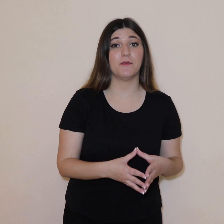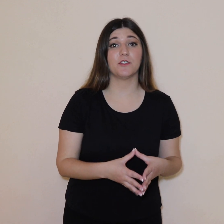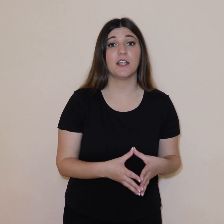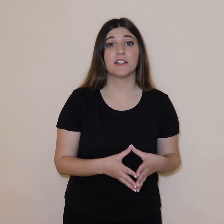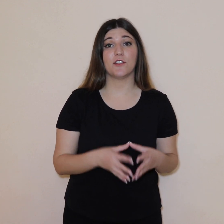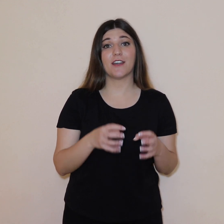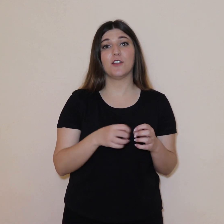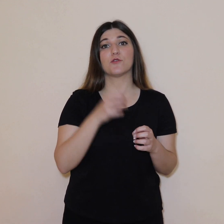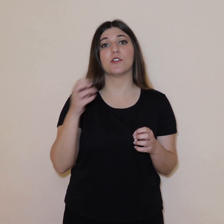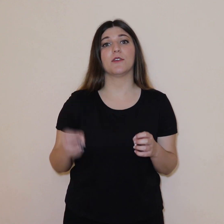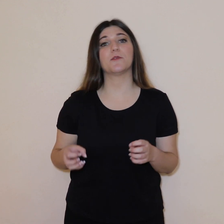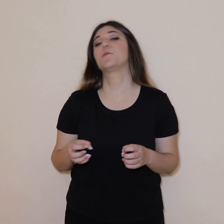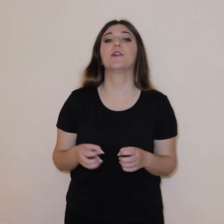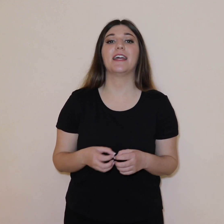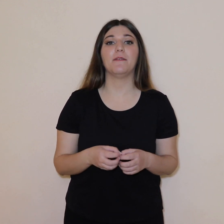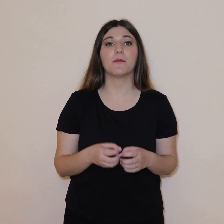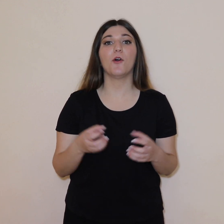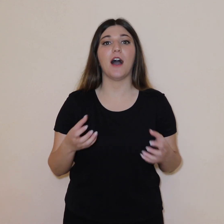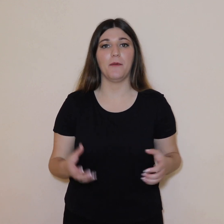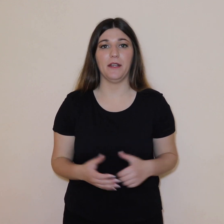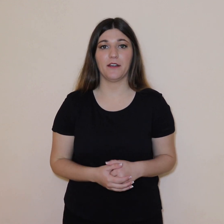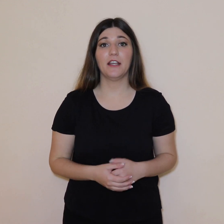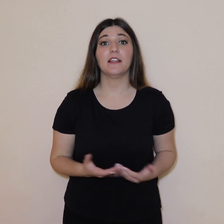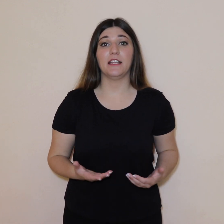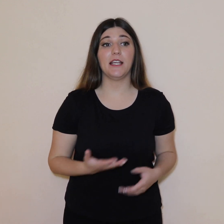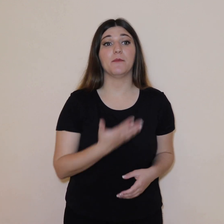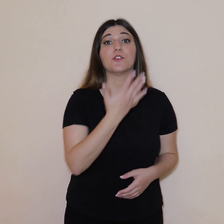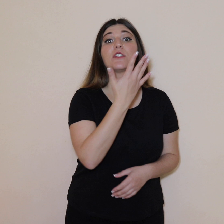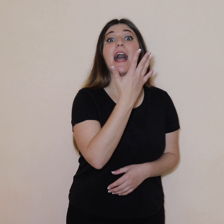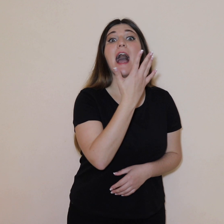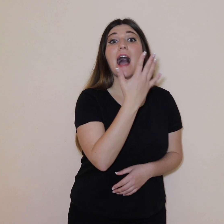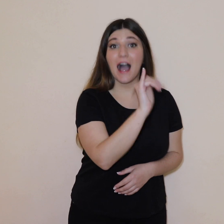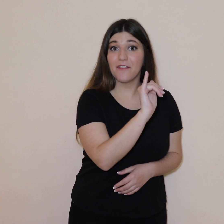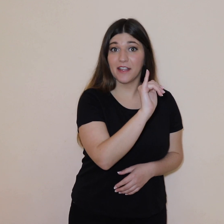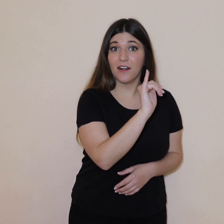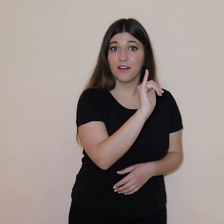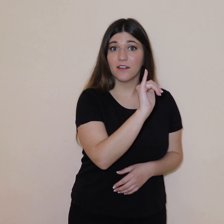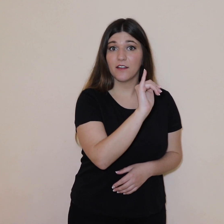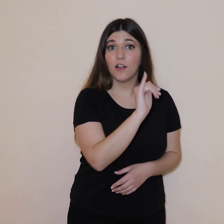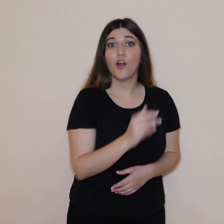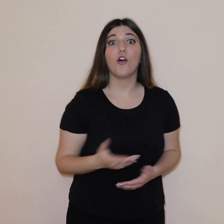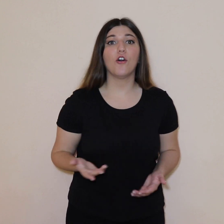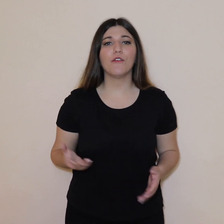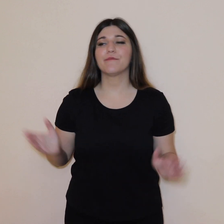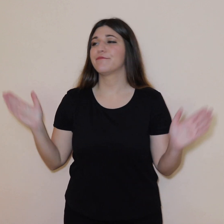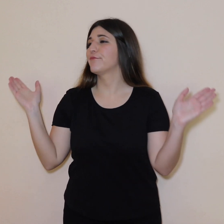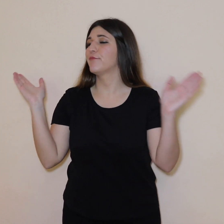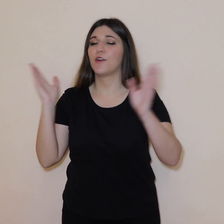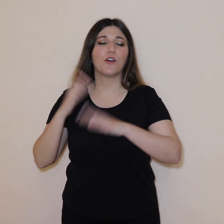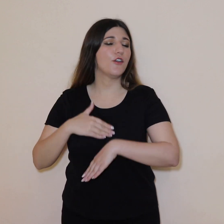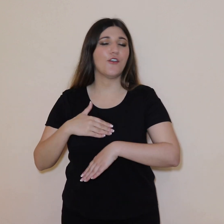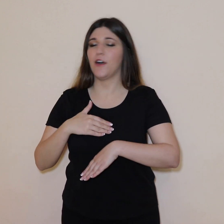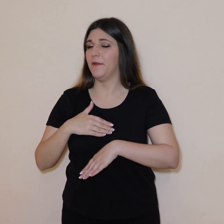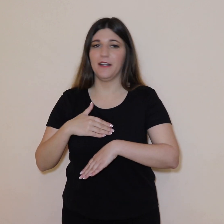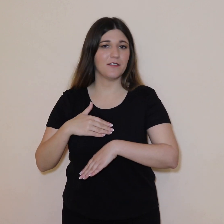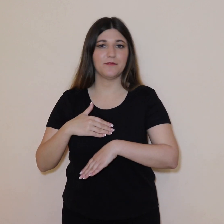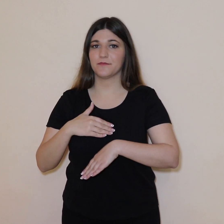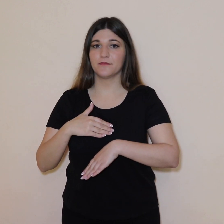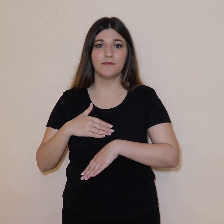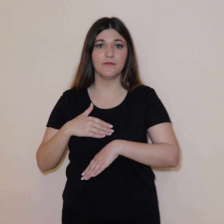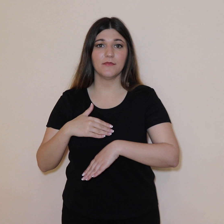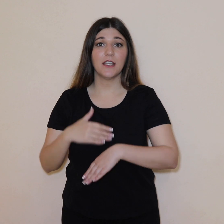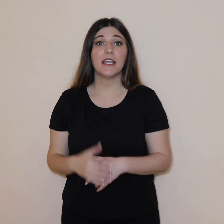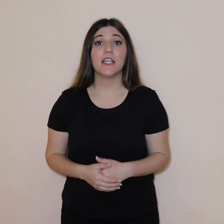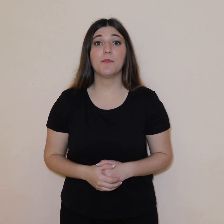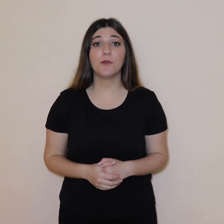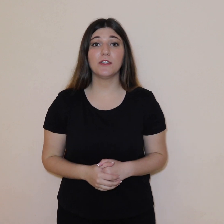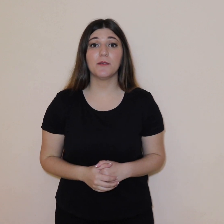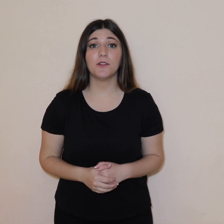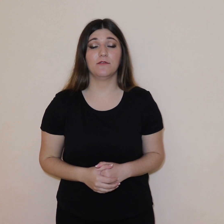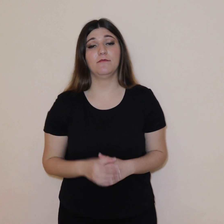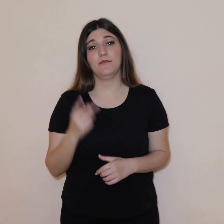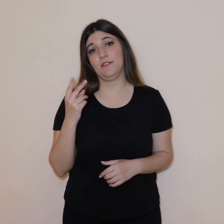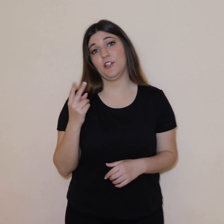sino que lo sustituimos por el verbo "haber". Diríamos "haber" o "no haber". Y por último de los